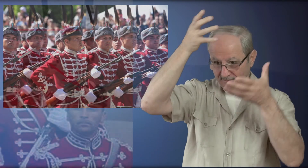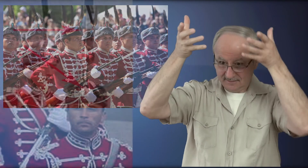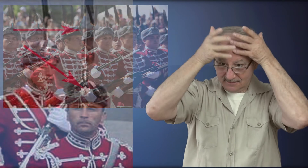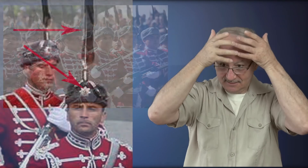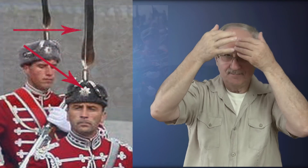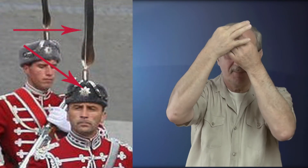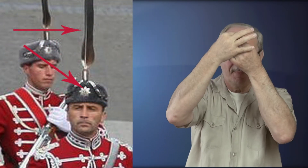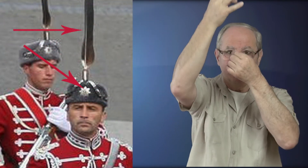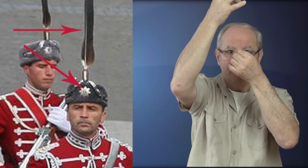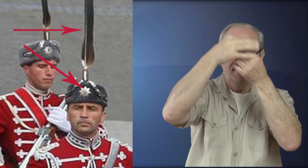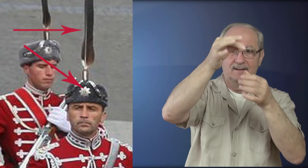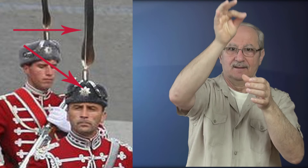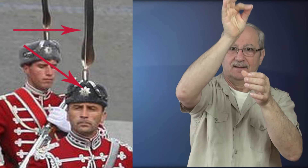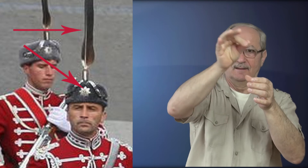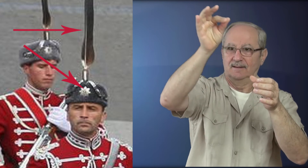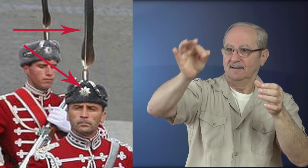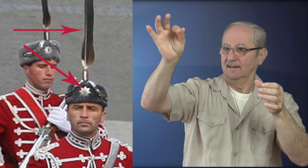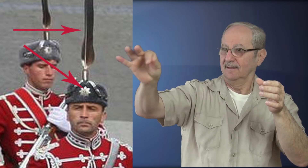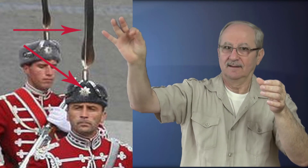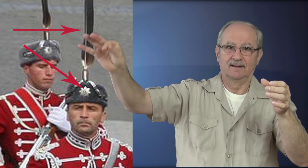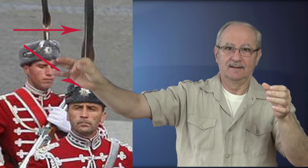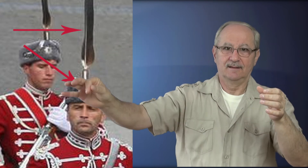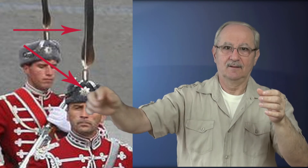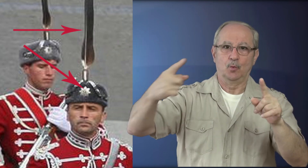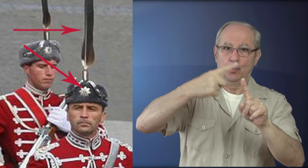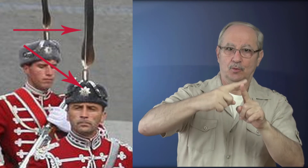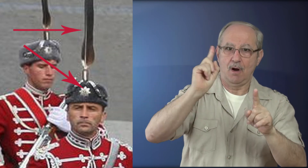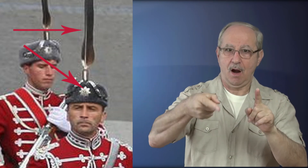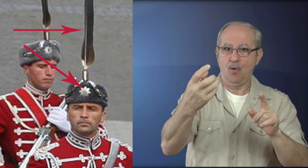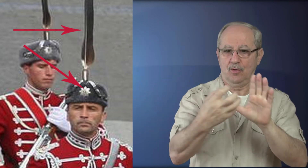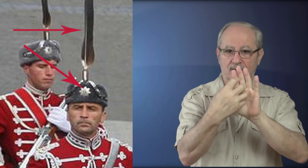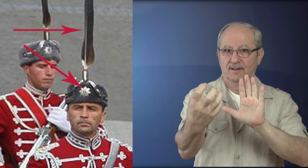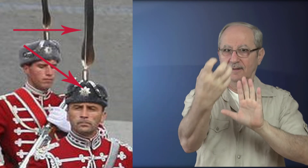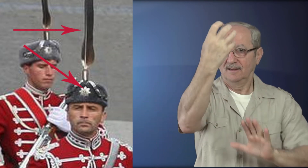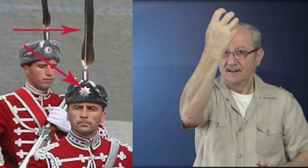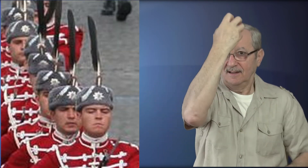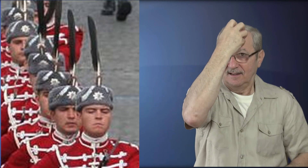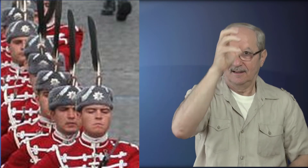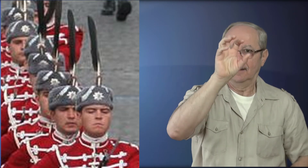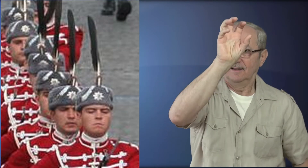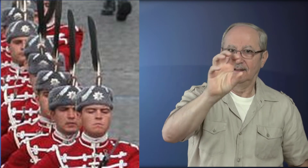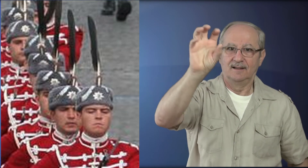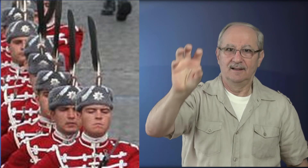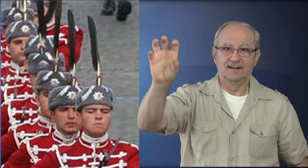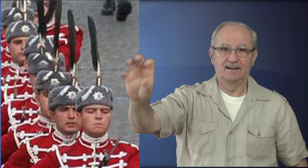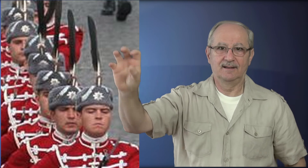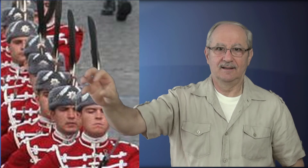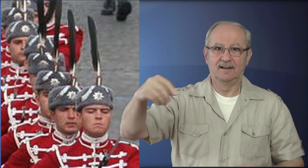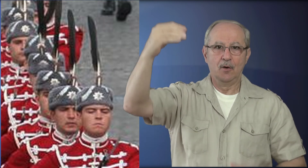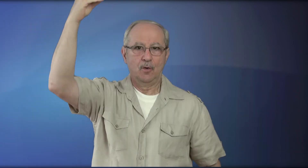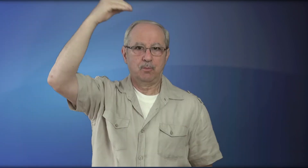Die Soldaten tragen Hüte mit langen Federn und osemlachna Sterne bulgarischen Löwen.